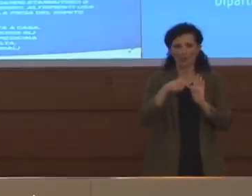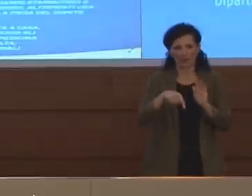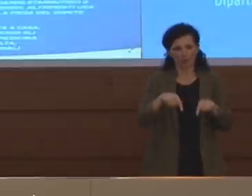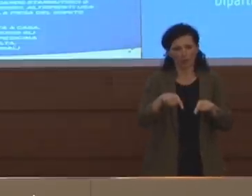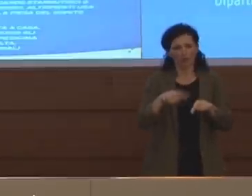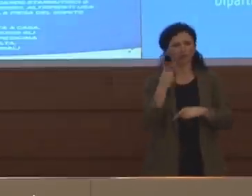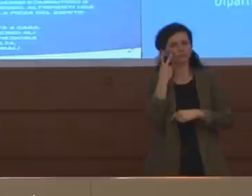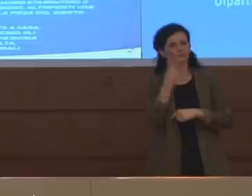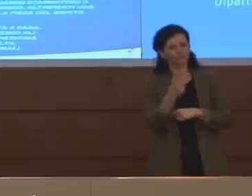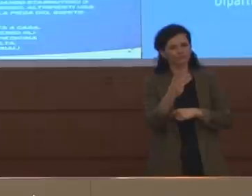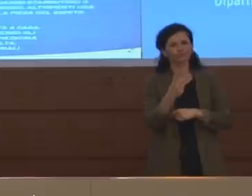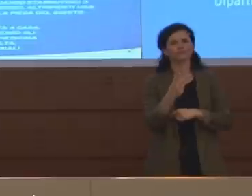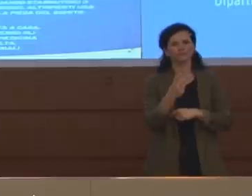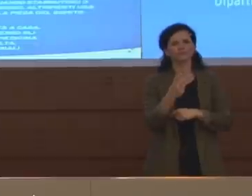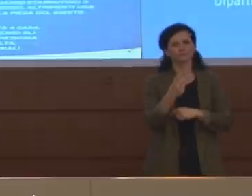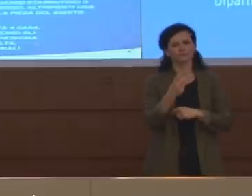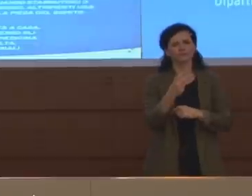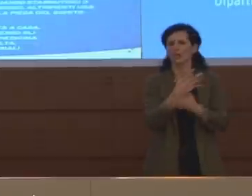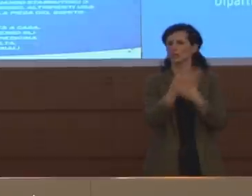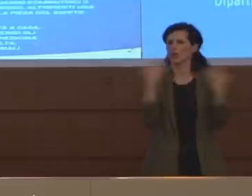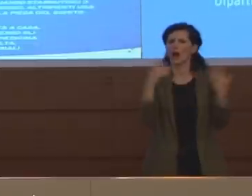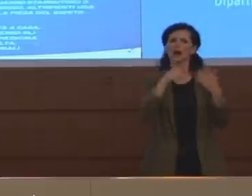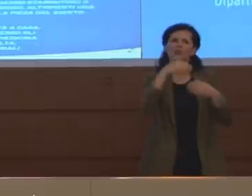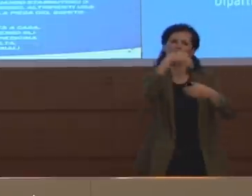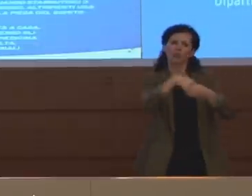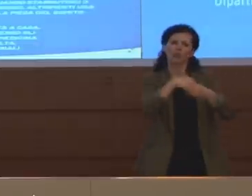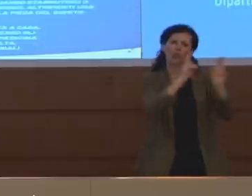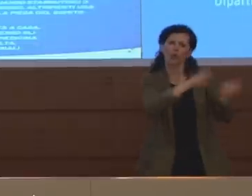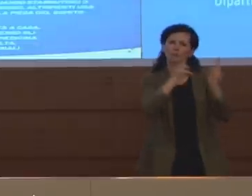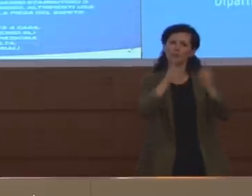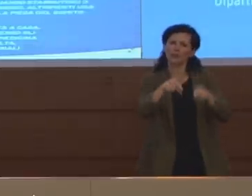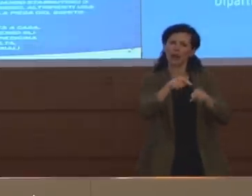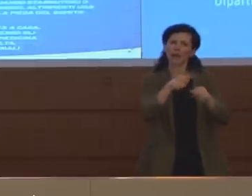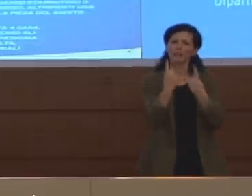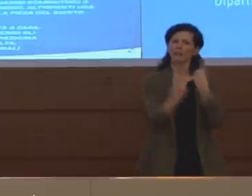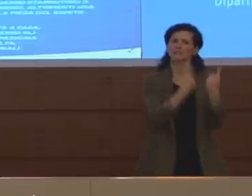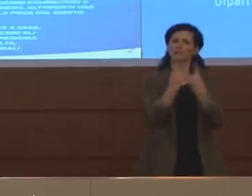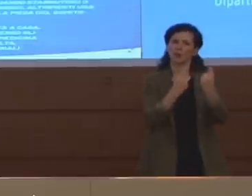decisamente alleggerita la pressione sulle strutture ospedaliere.